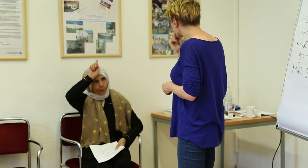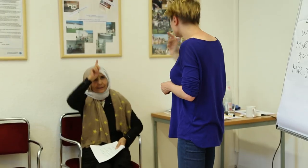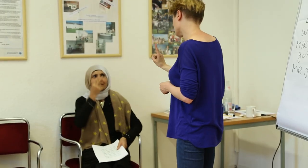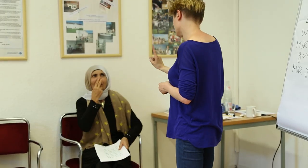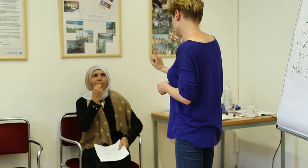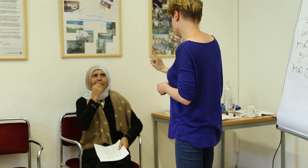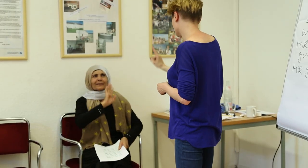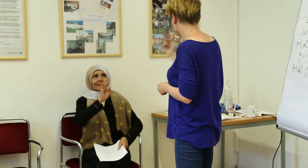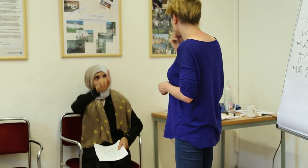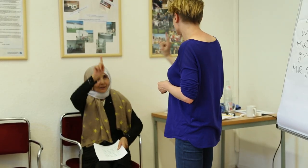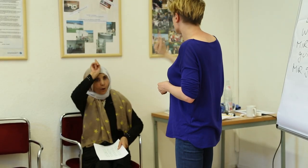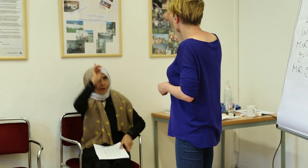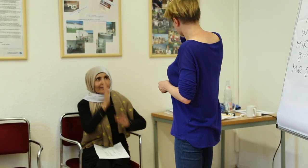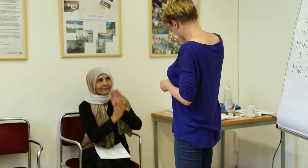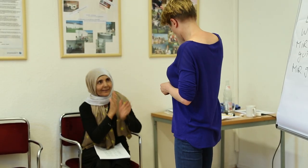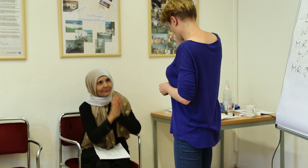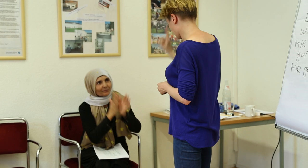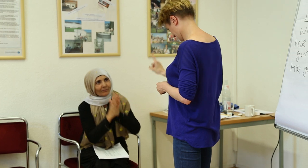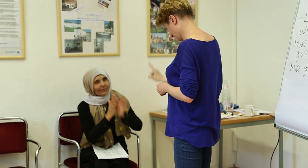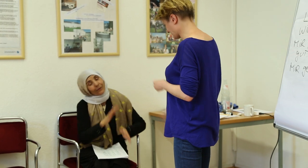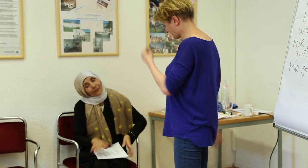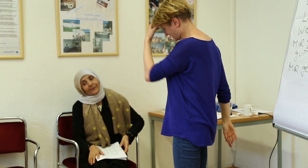Deutschland gebärdet man "Pickelhaube"! - Also nicht "Hitlerbart"? - Nein, Pickelhaube!